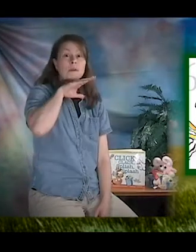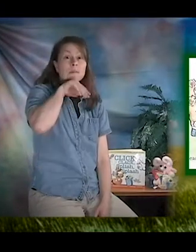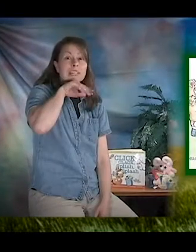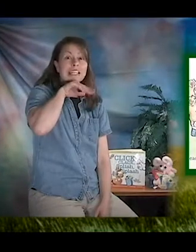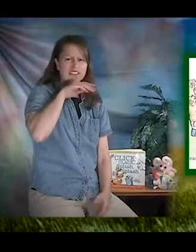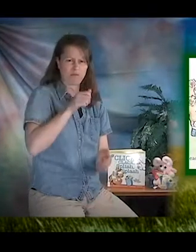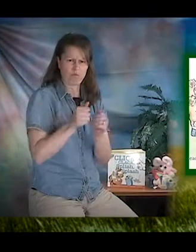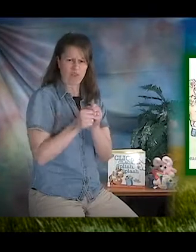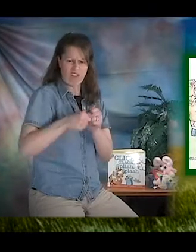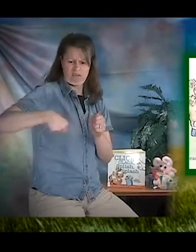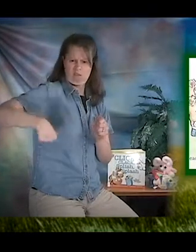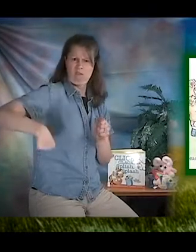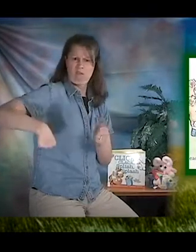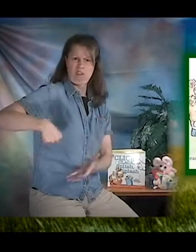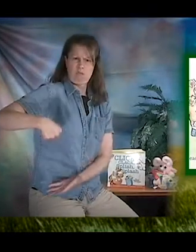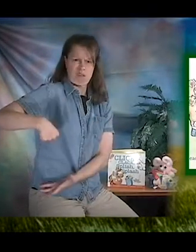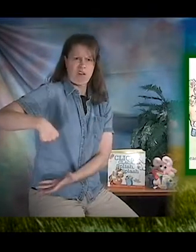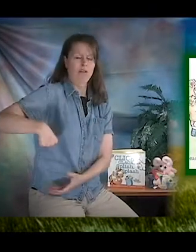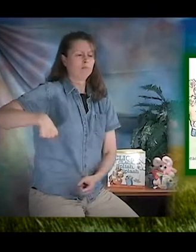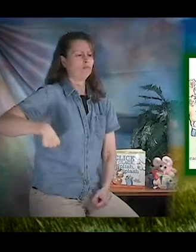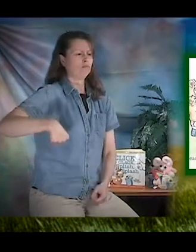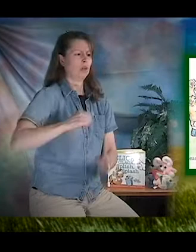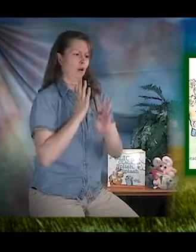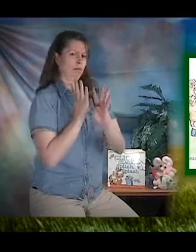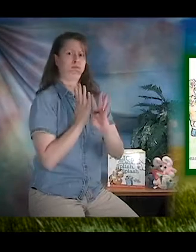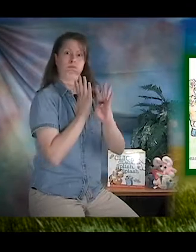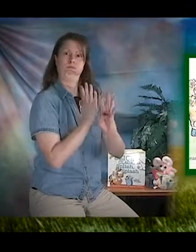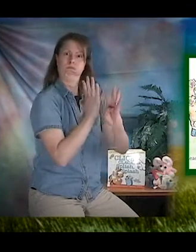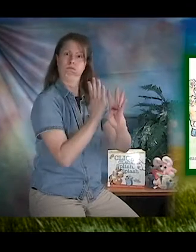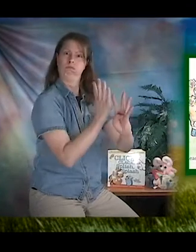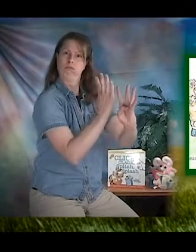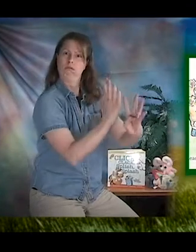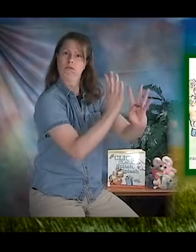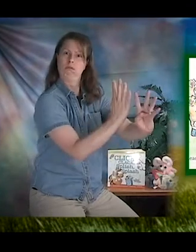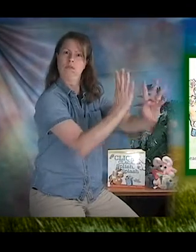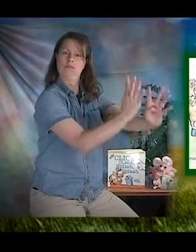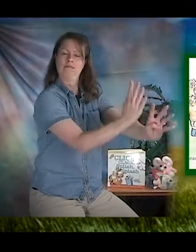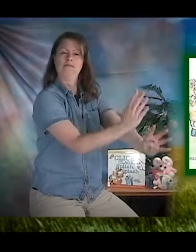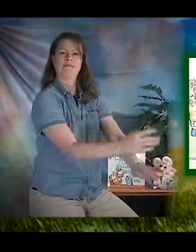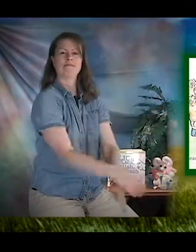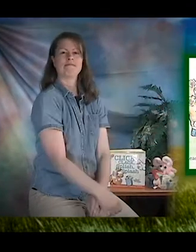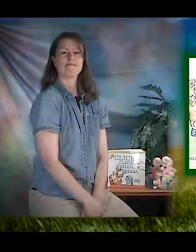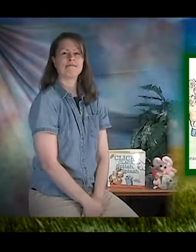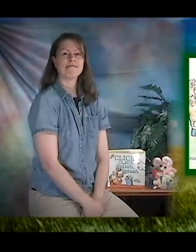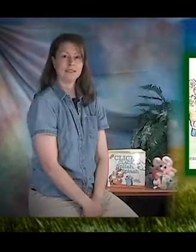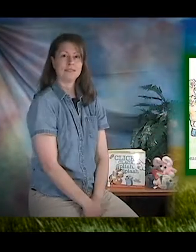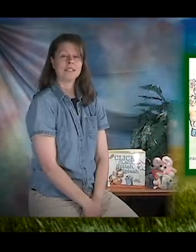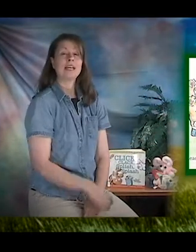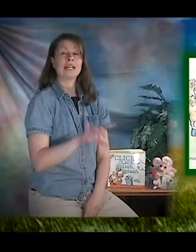Siete cerdos marcan el camino. Sosteniendo sus cubos.